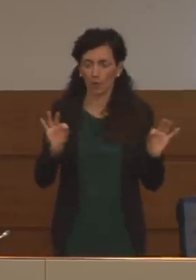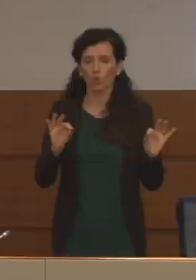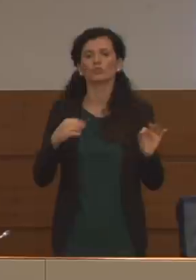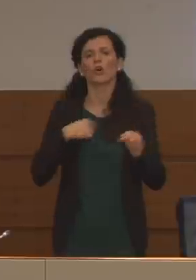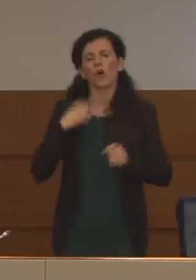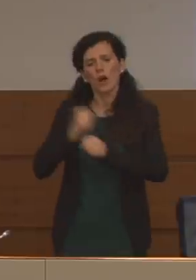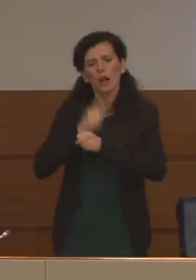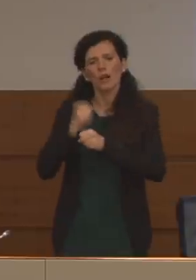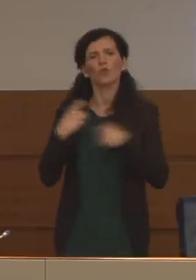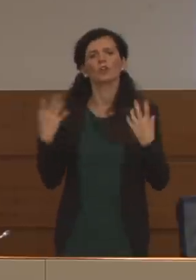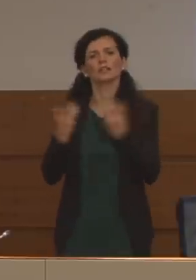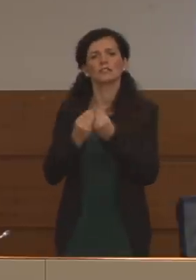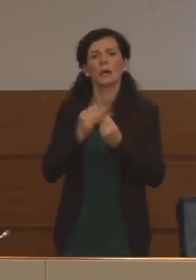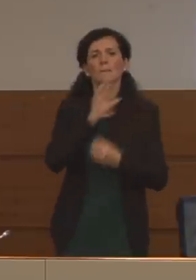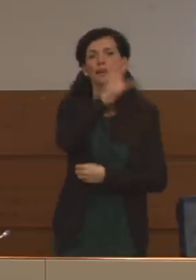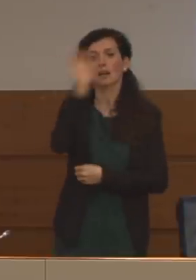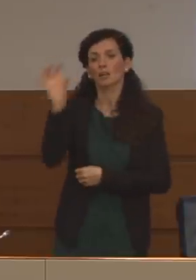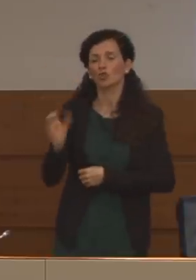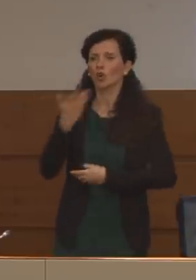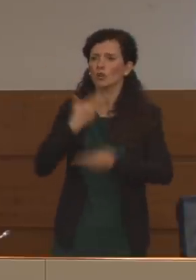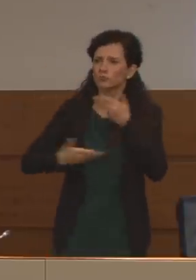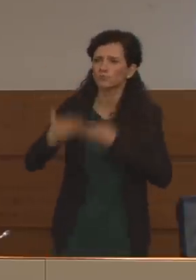raccogliendo questi dati in maniera